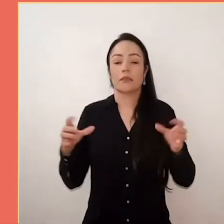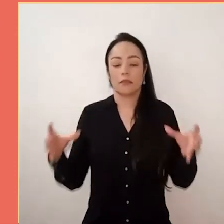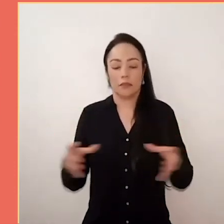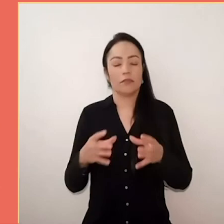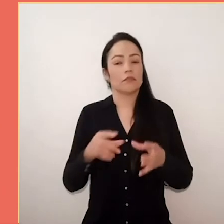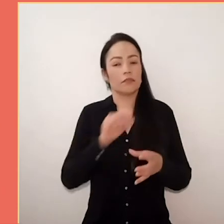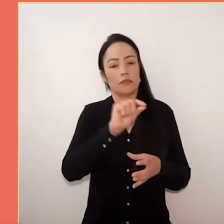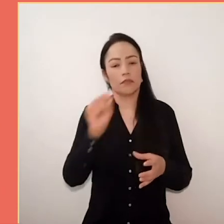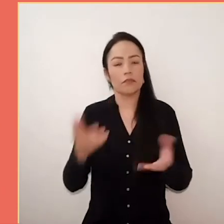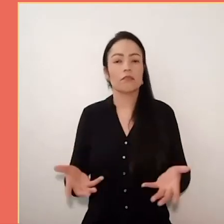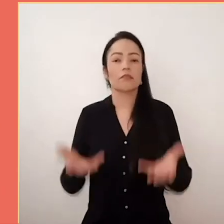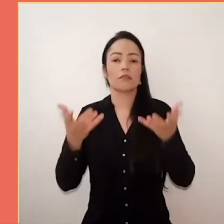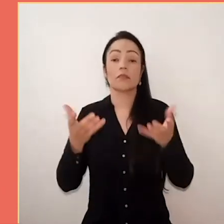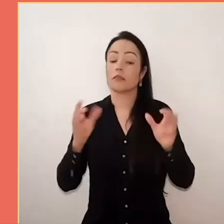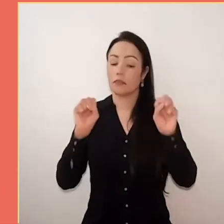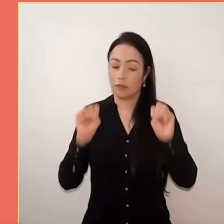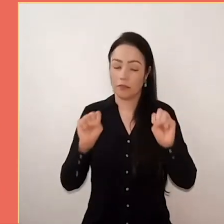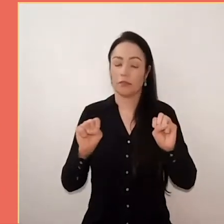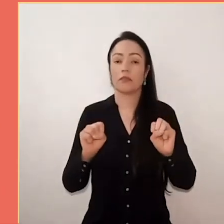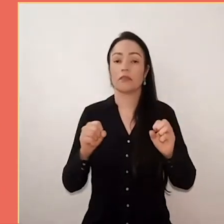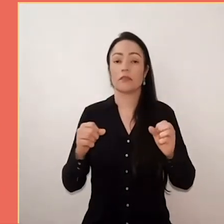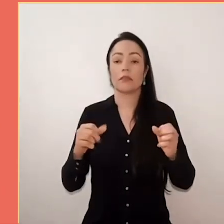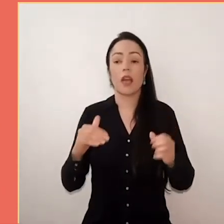mas que pode formar cidadãos…